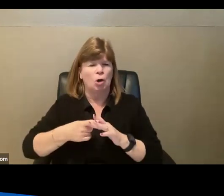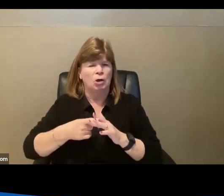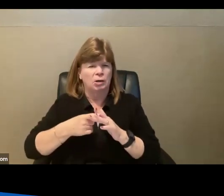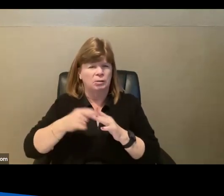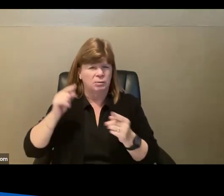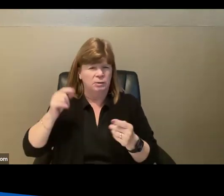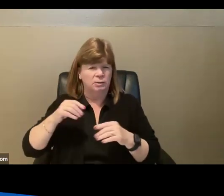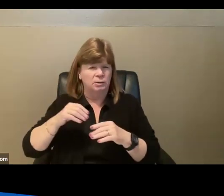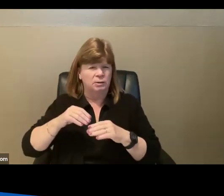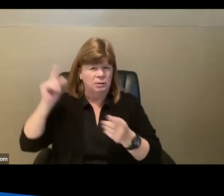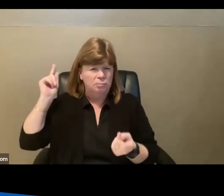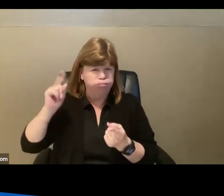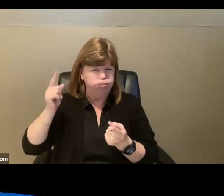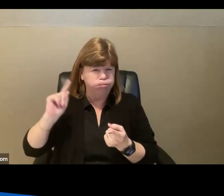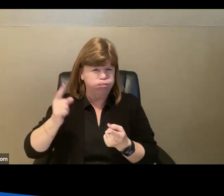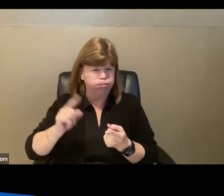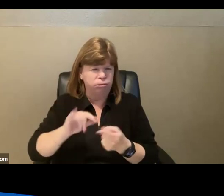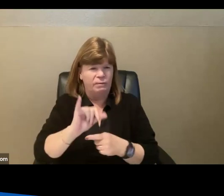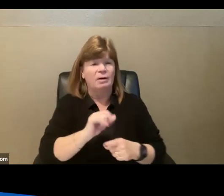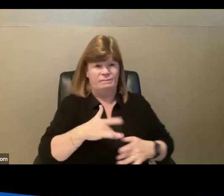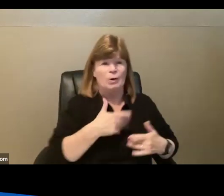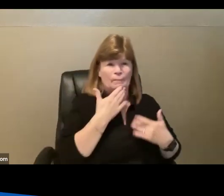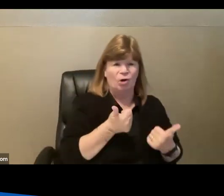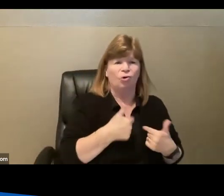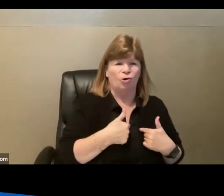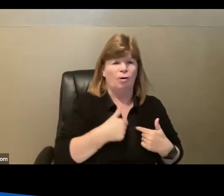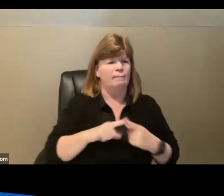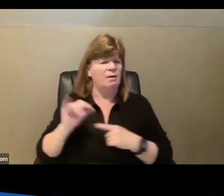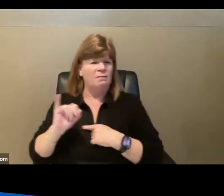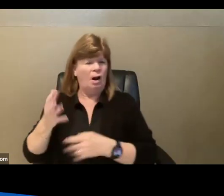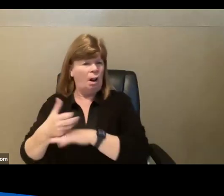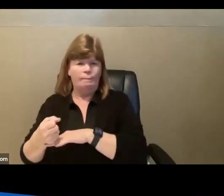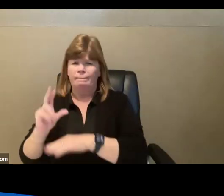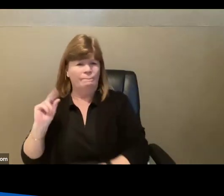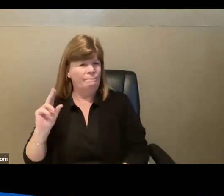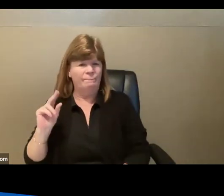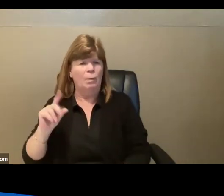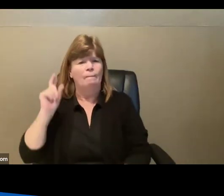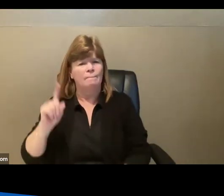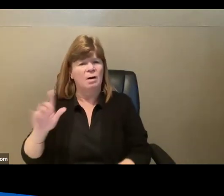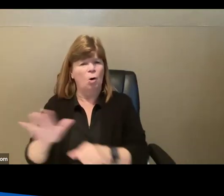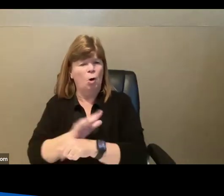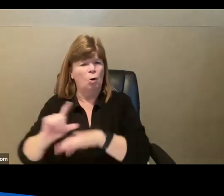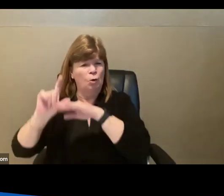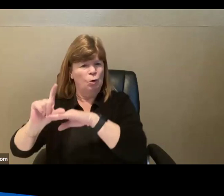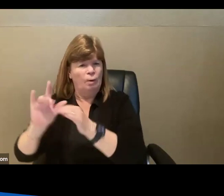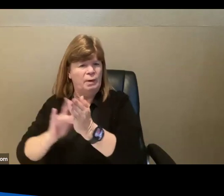Así que puede que te sientas mejor, pero la infección no se ha ido a menos que tomes el tratamiento completo.